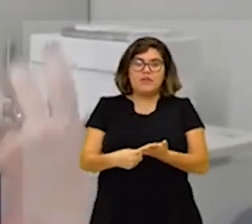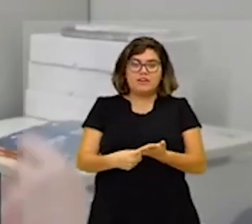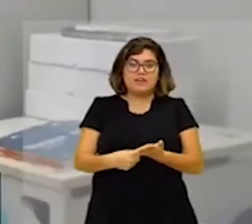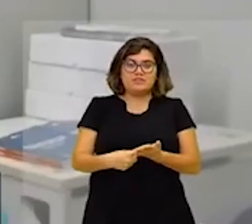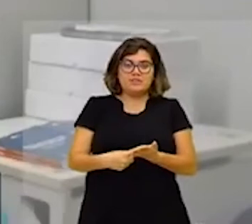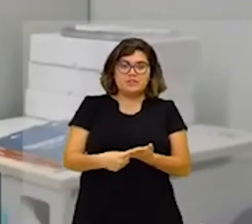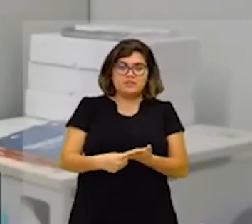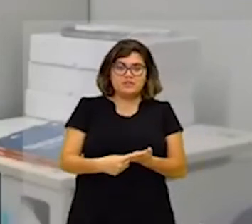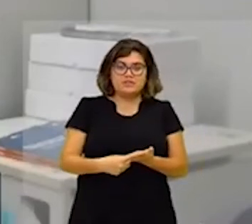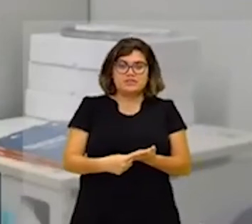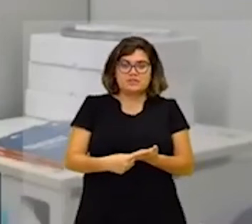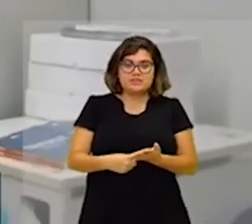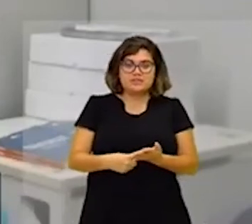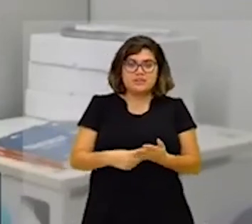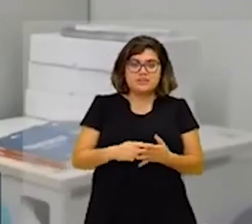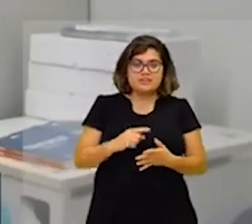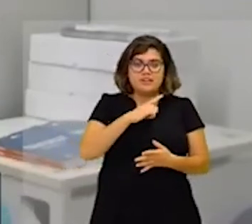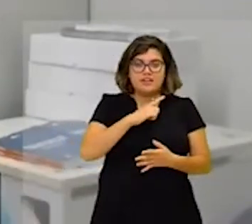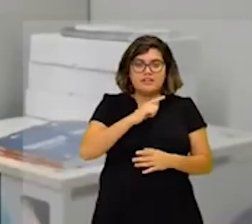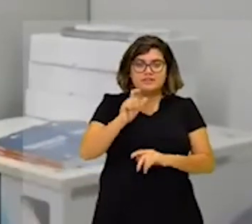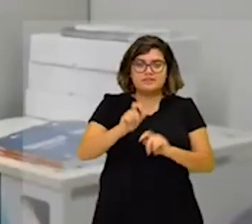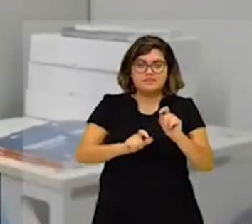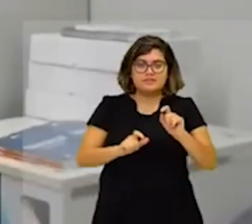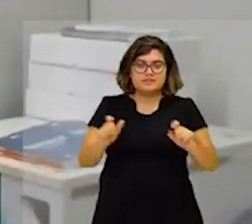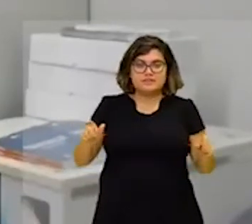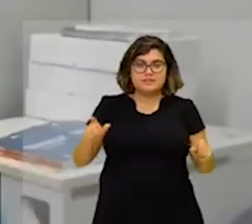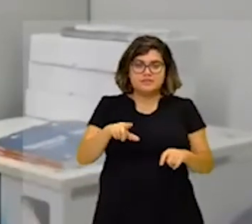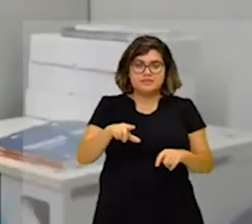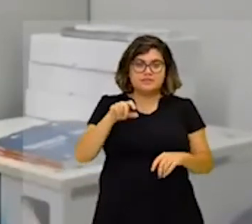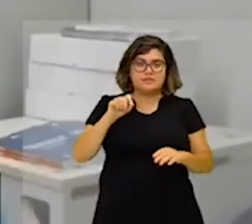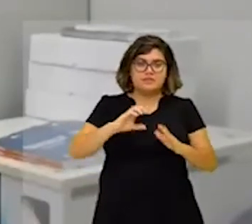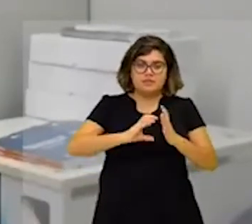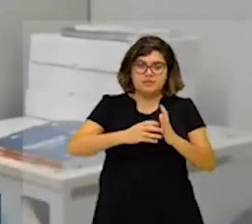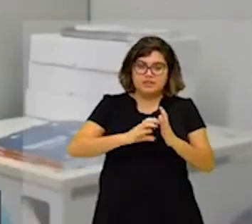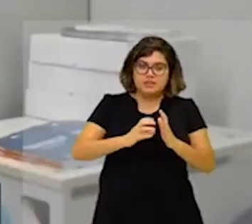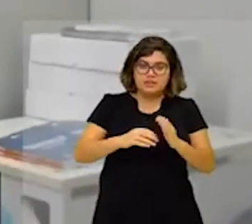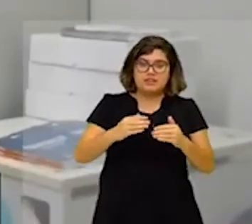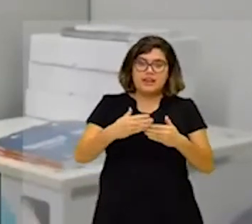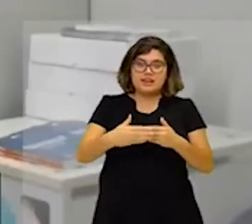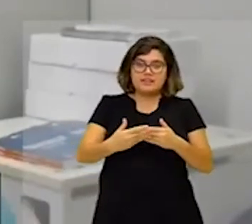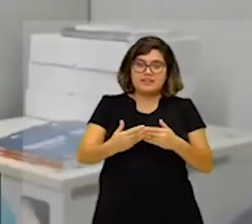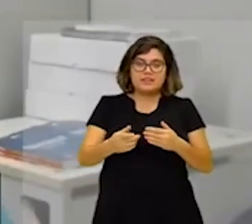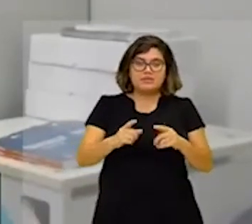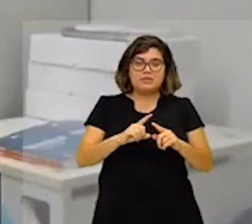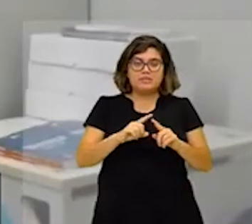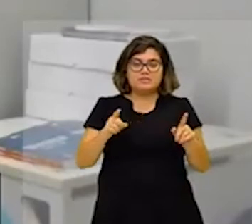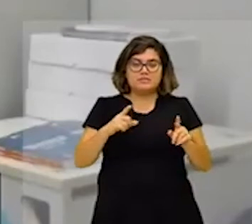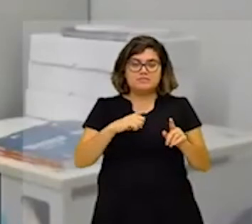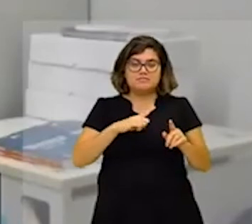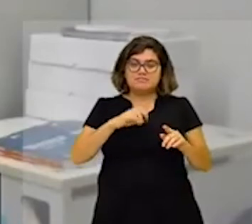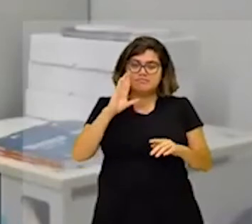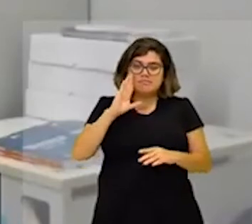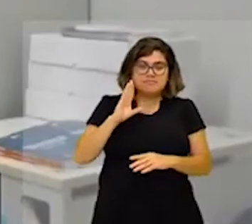nunca né essa preocupação pano de atingir né A questão financeira né ela fica aí ainda mais